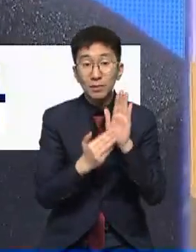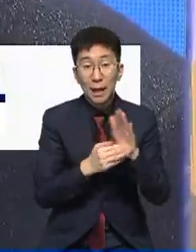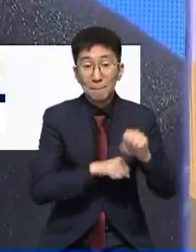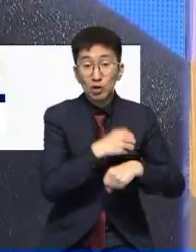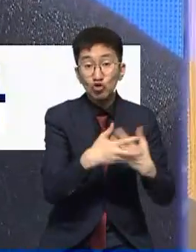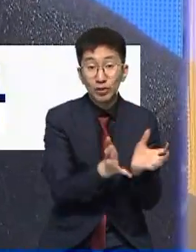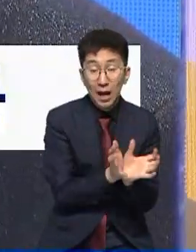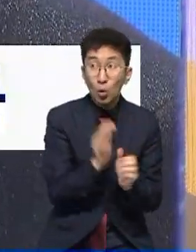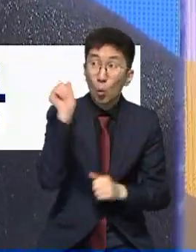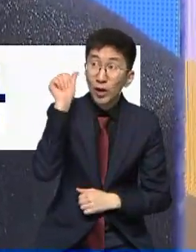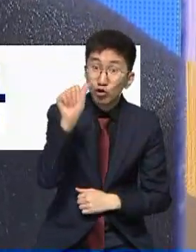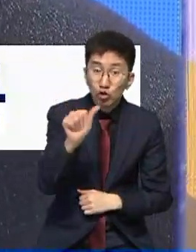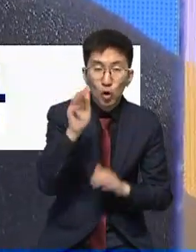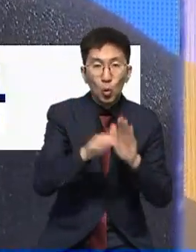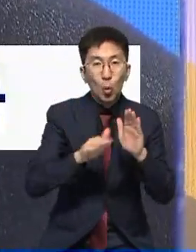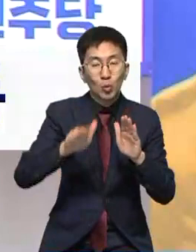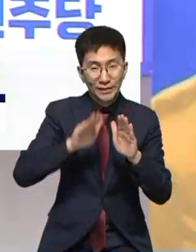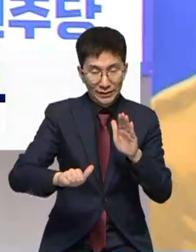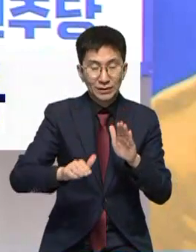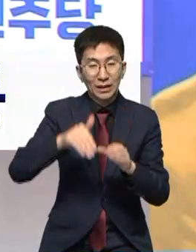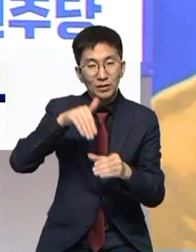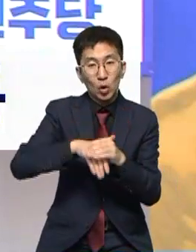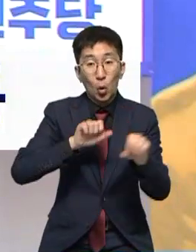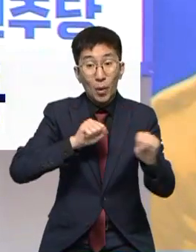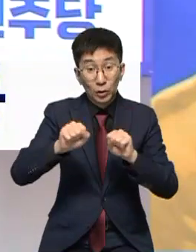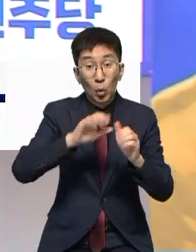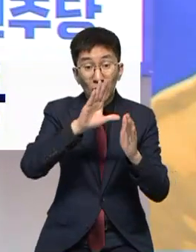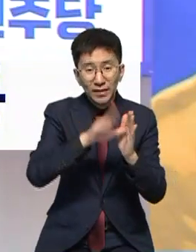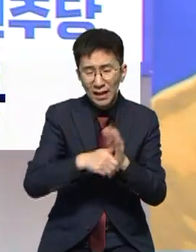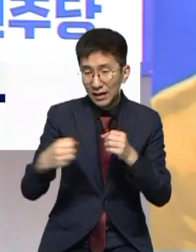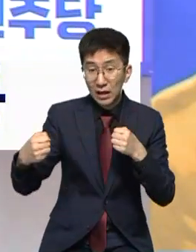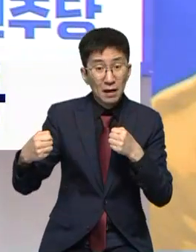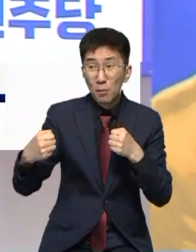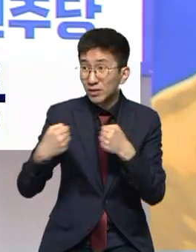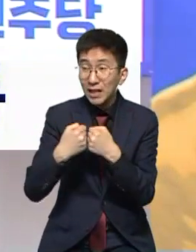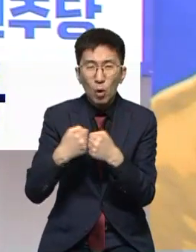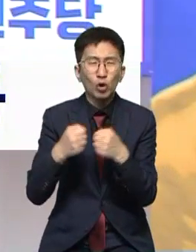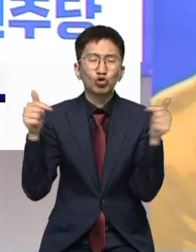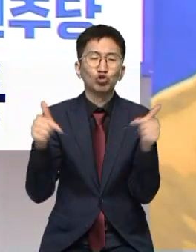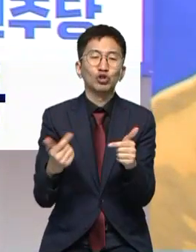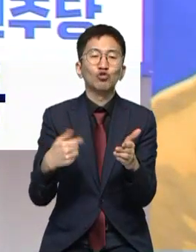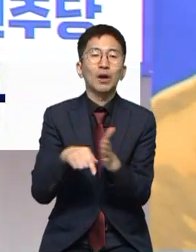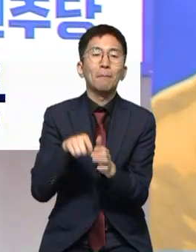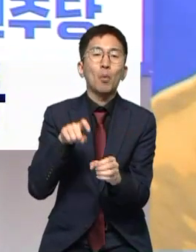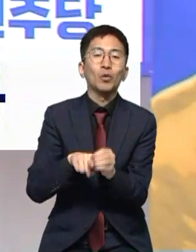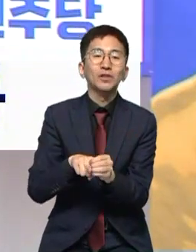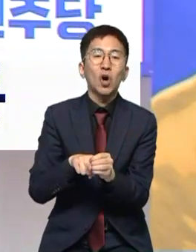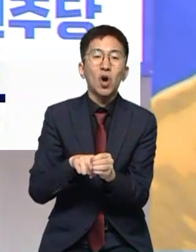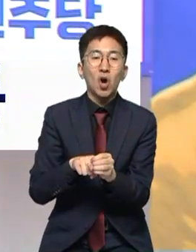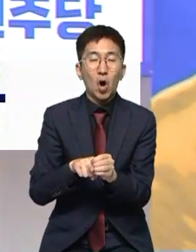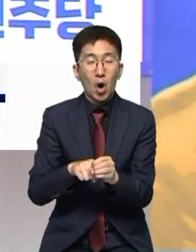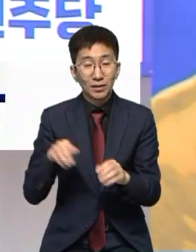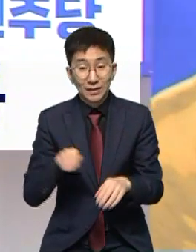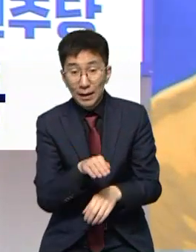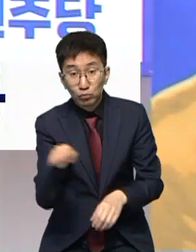민주당은 닷새 앞으로 다가온 공식 선거운동에서 물리적 접촉을 줄이기 위해 자동차를 활용한 드라이브인 방식과 전기차를 활용한 친환경 선거운동을